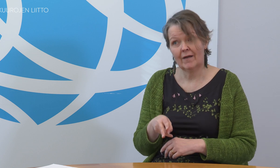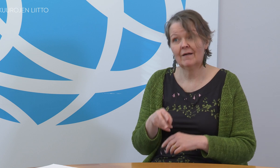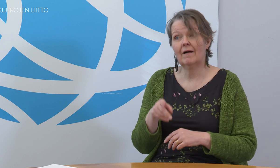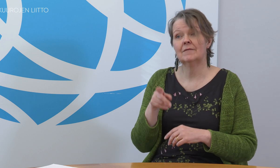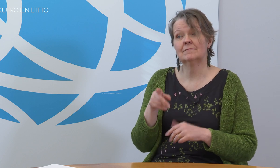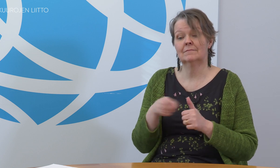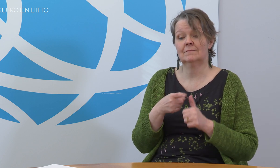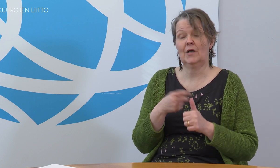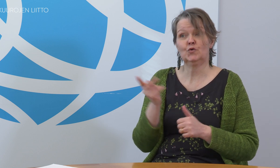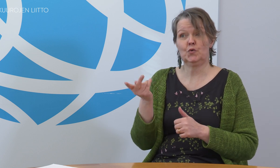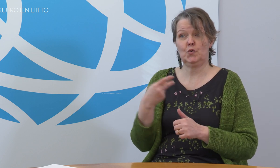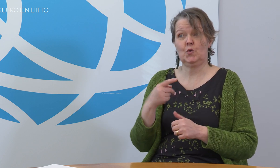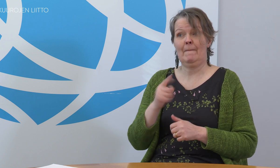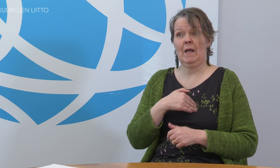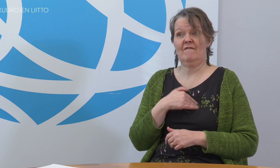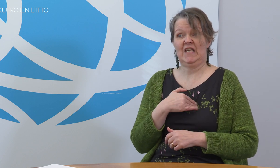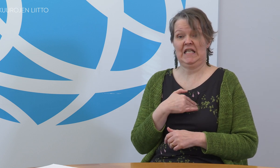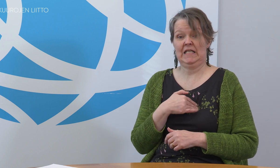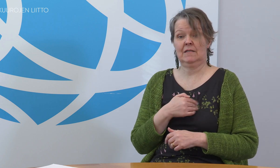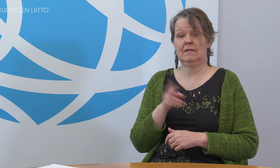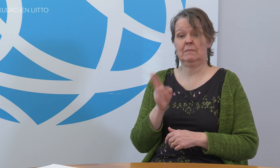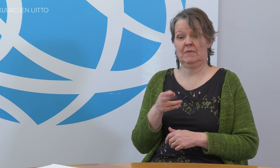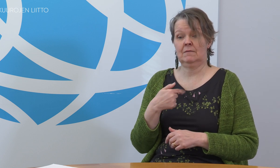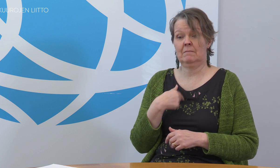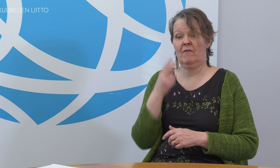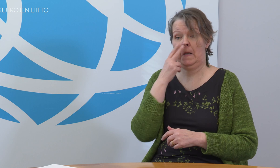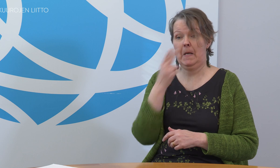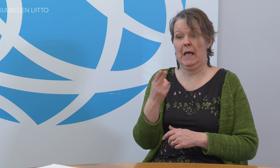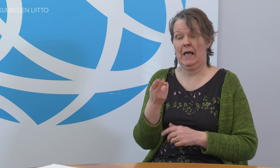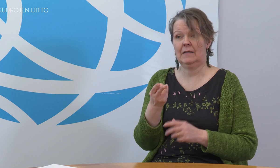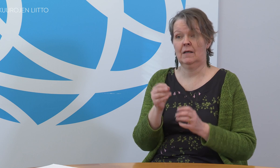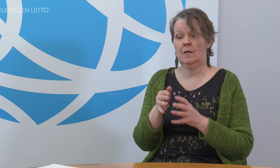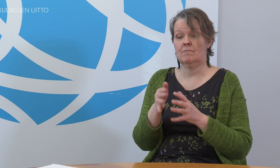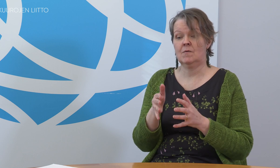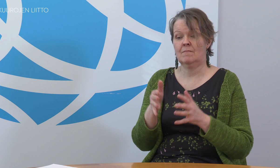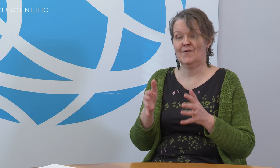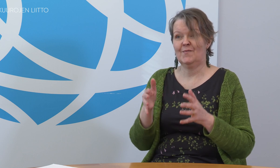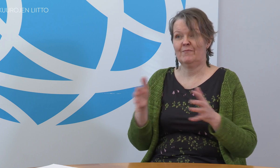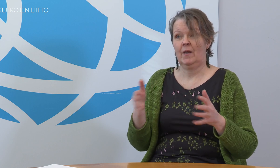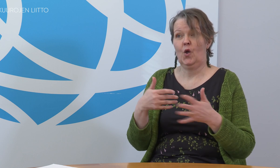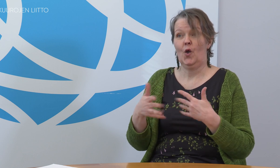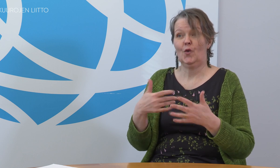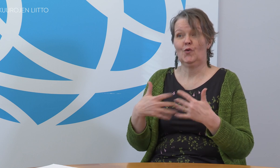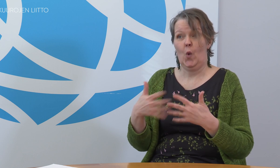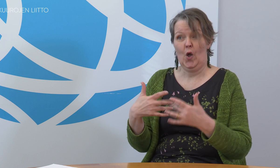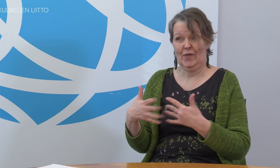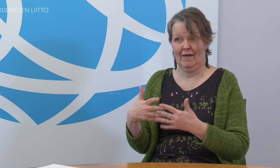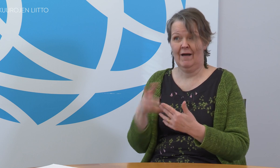Alussa kysyit fiiliksiä, niin itse asiassa näen kyllä tässä ison työmäärän.